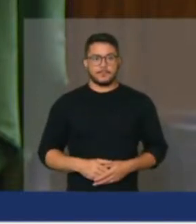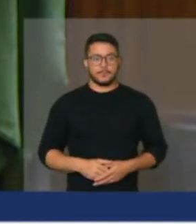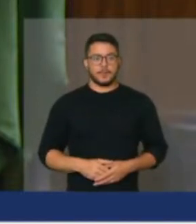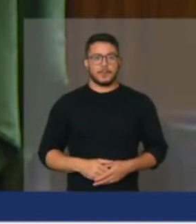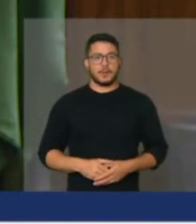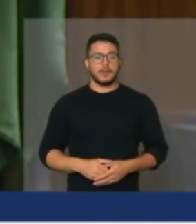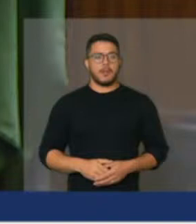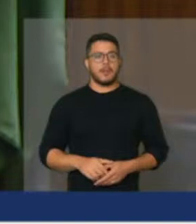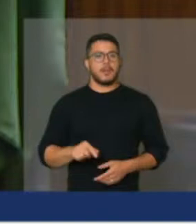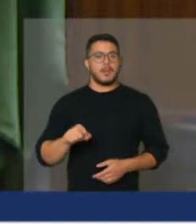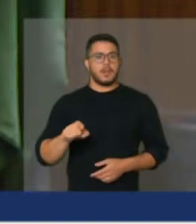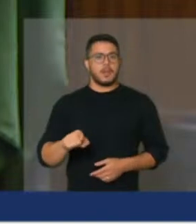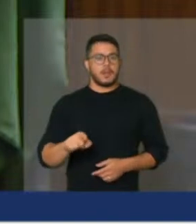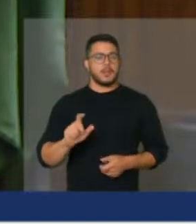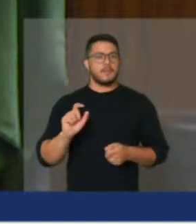MINISTRO PAULO GUEDES